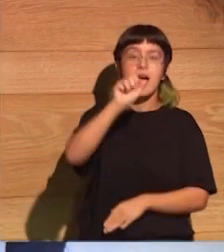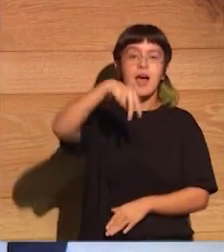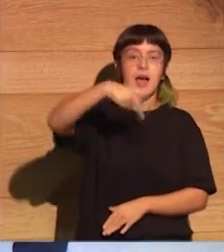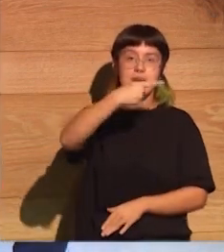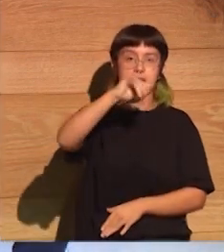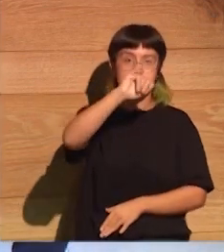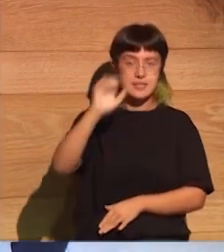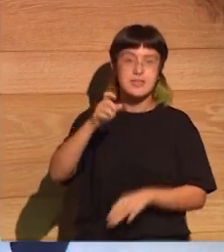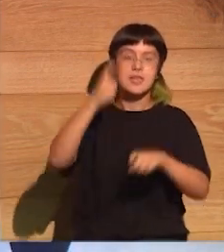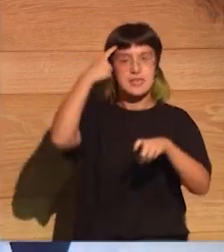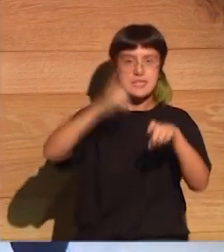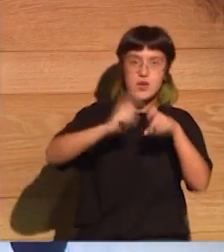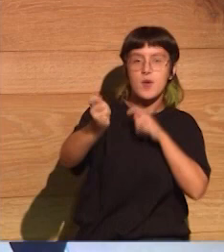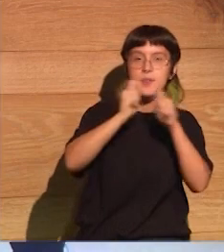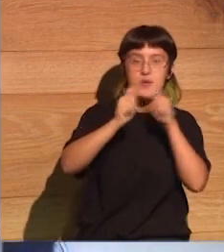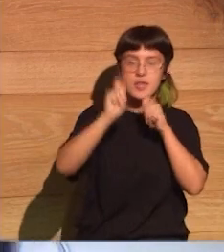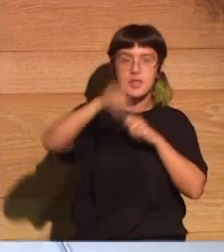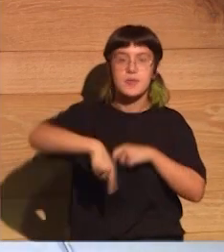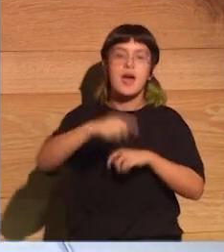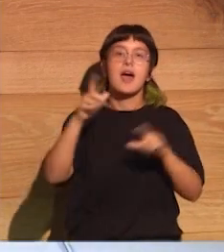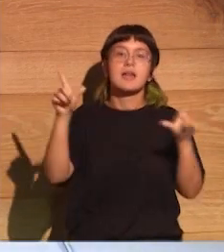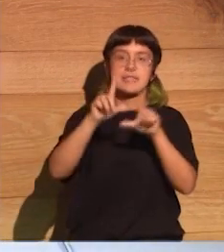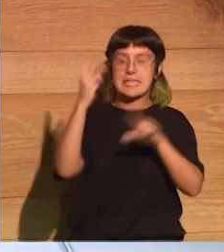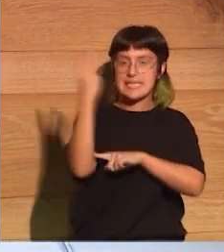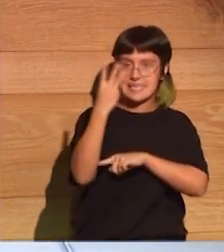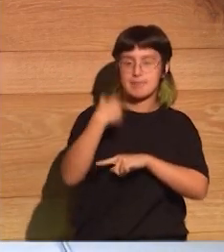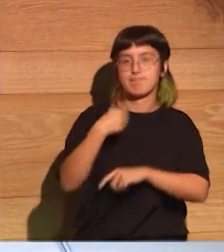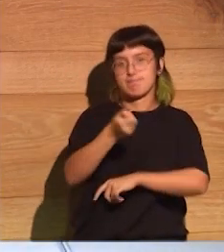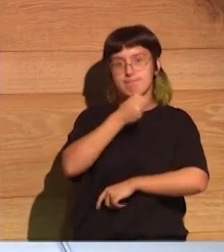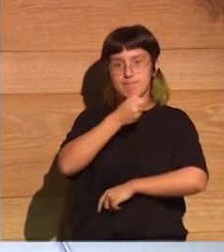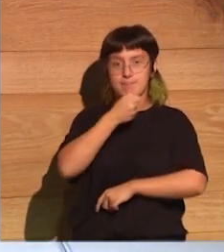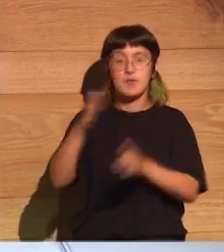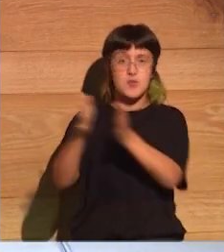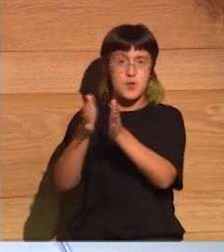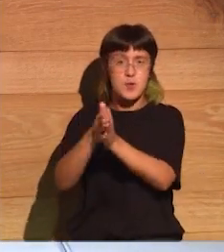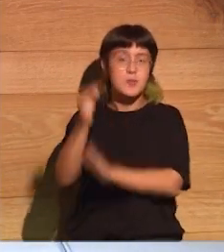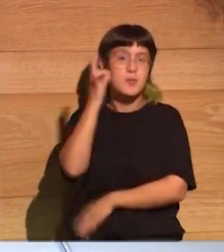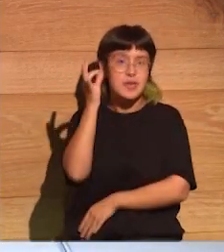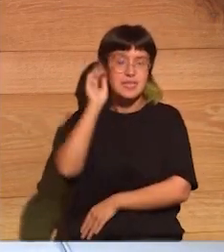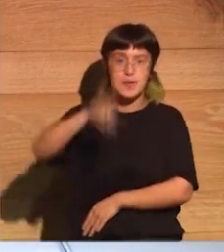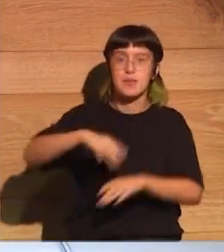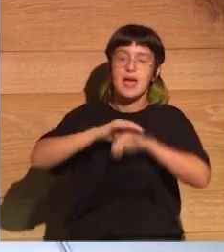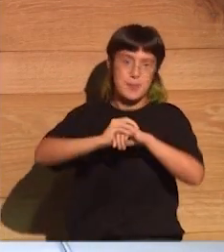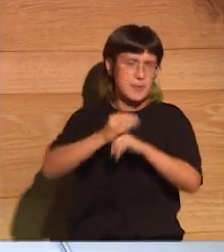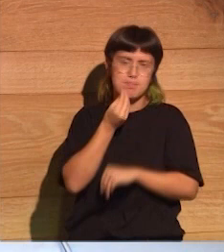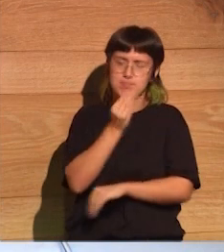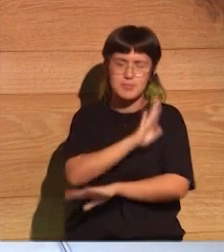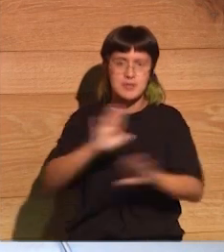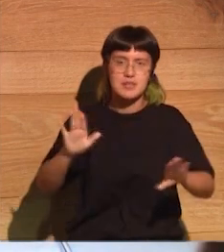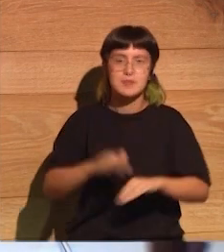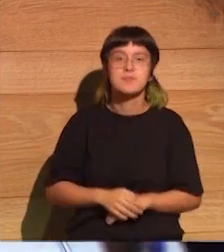psicóloga, presentadora en Antena tres y a mí me acompaña mi compañera también. Además, somos grandes amigas, María Lamela, que es presentadora en La 6ta,